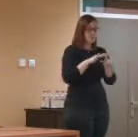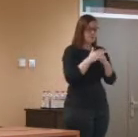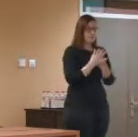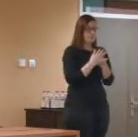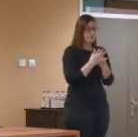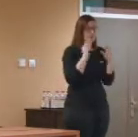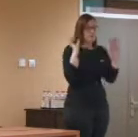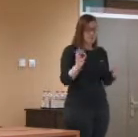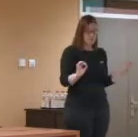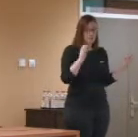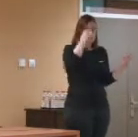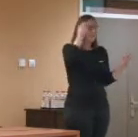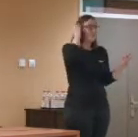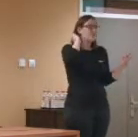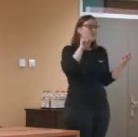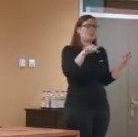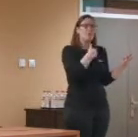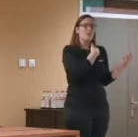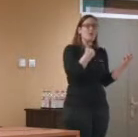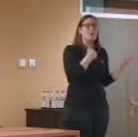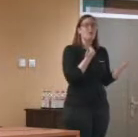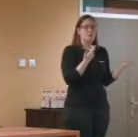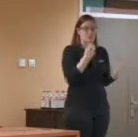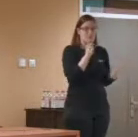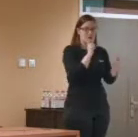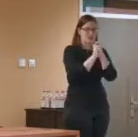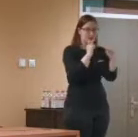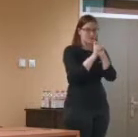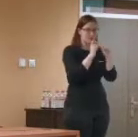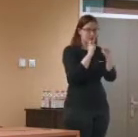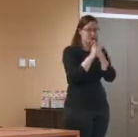ha jugado la prensa en toda esta etapa de 20 años. Los medios de comunicación,